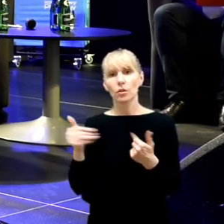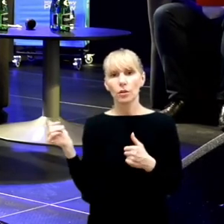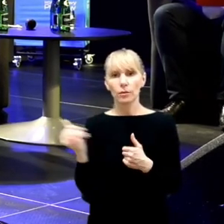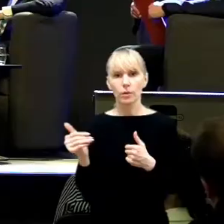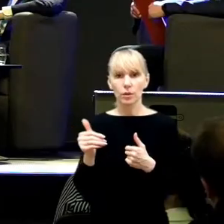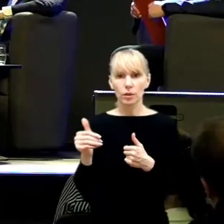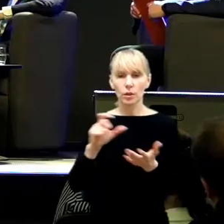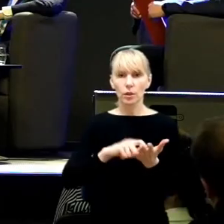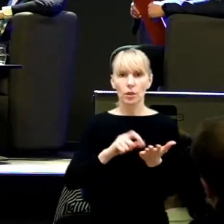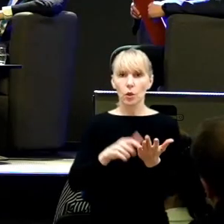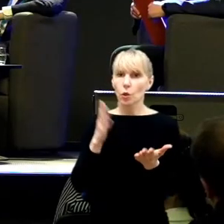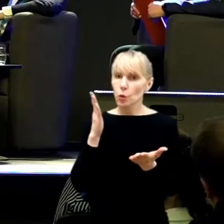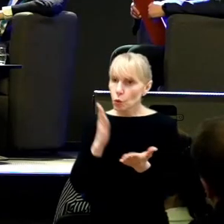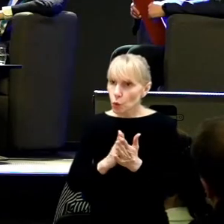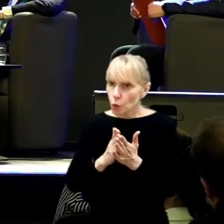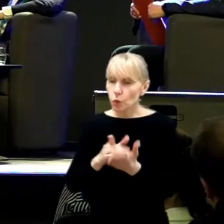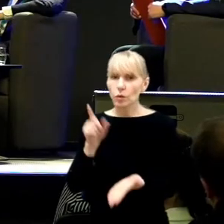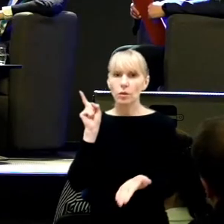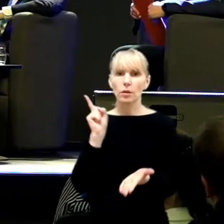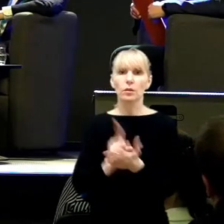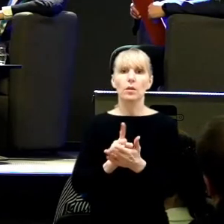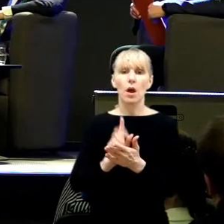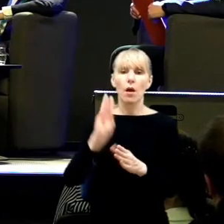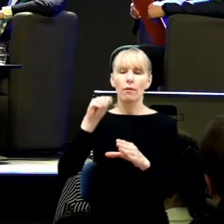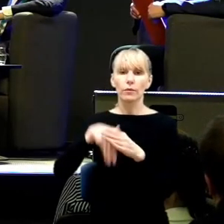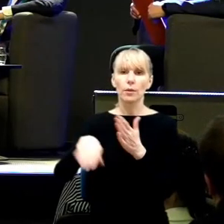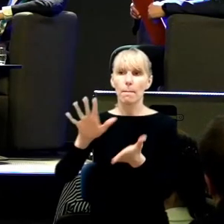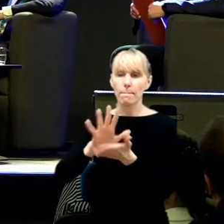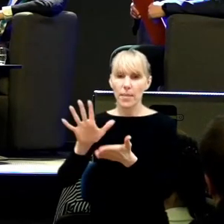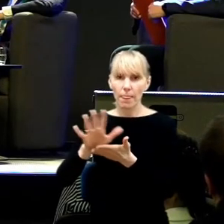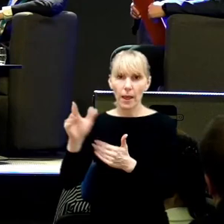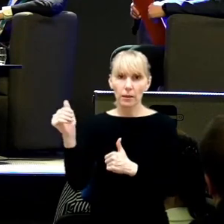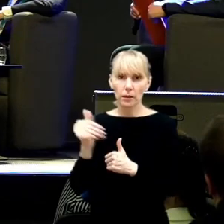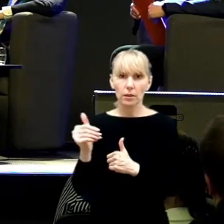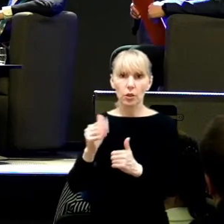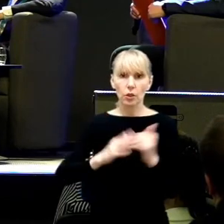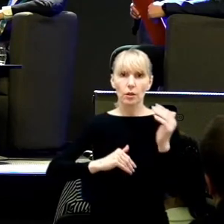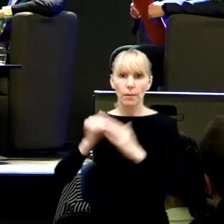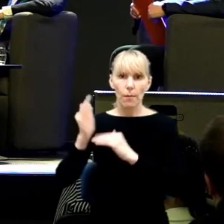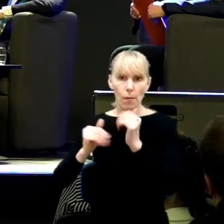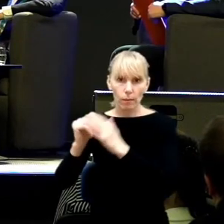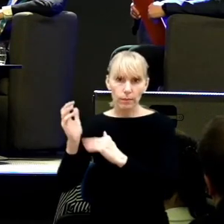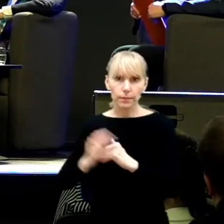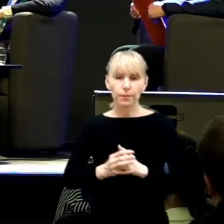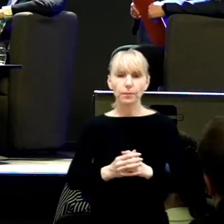Kolejne 15 tysięcy jest w budowie i to jest tego najlepsza dla nas ocena naszej pracy.